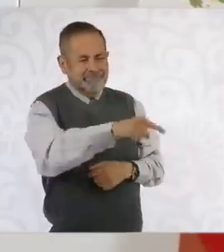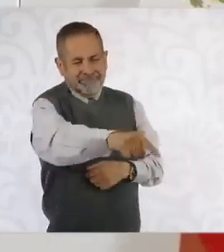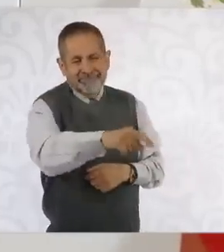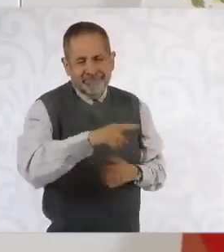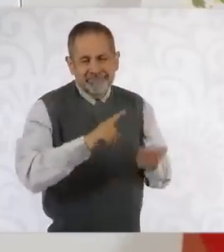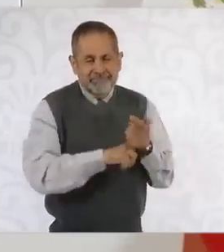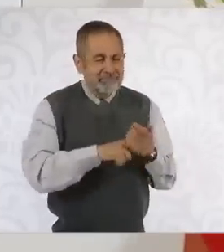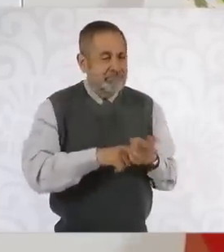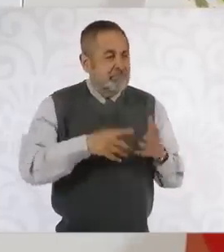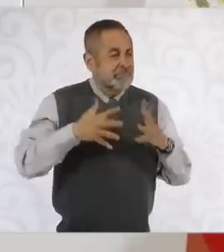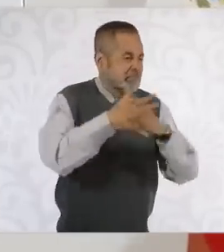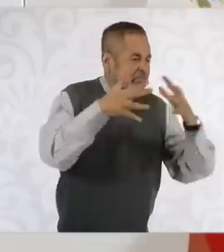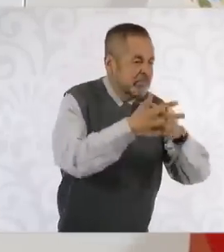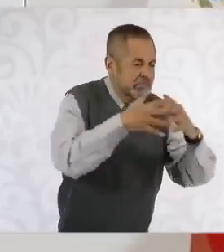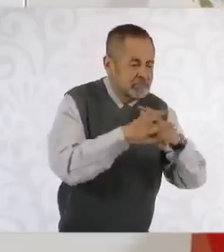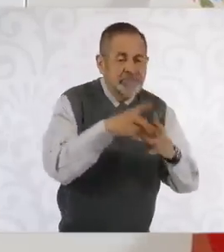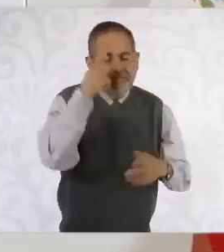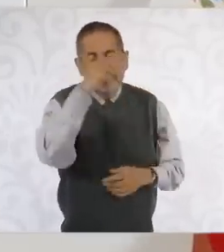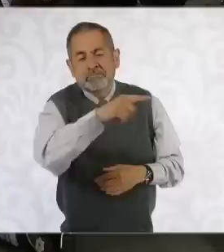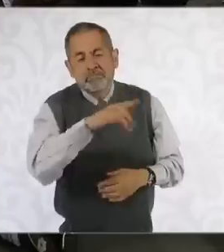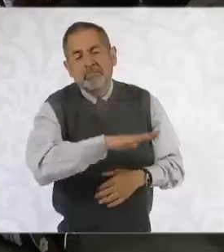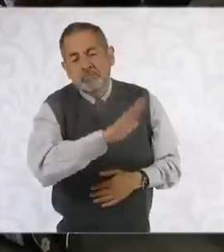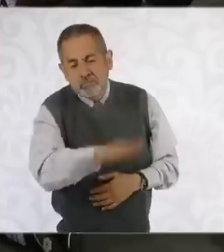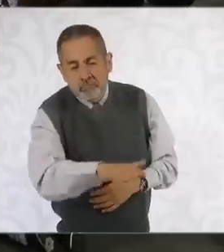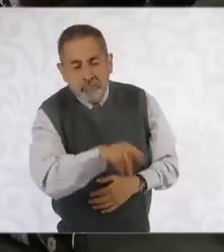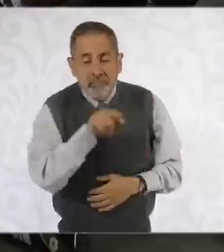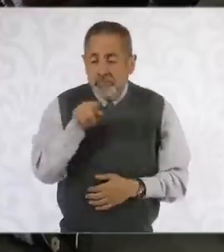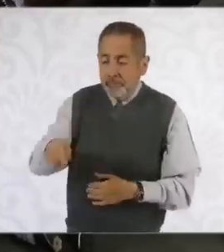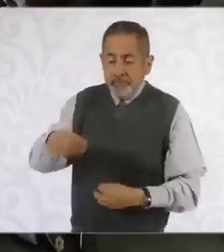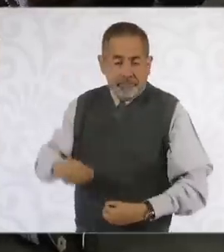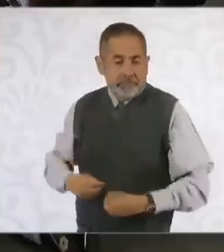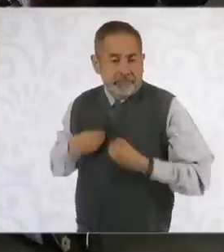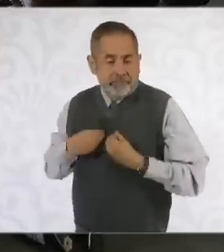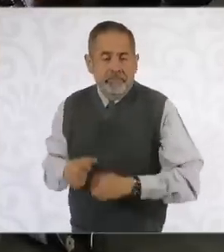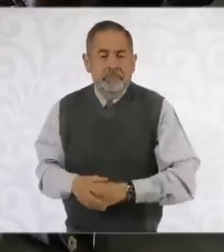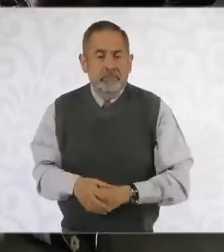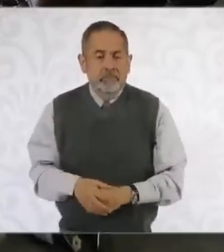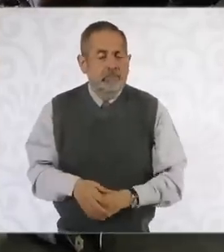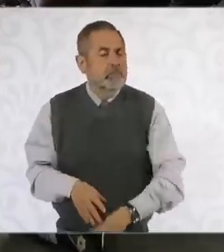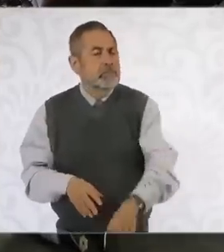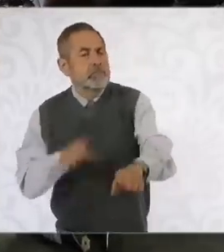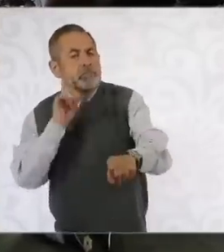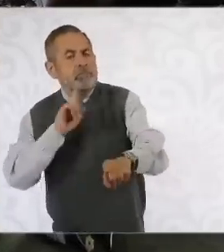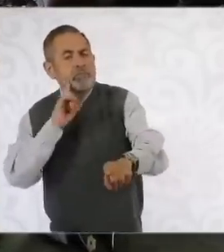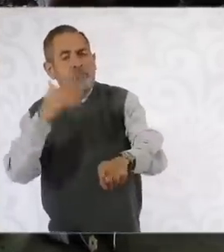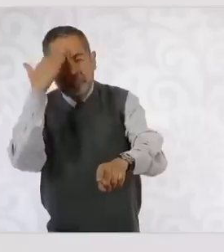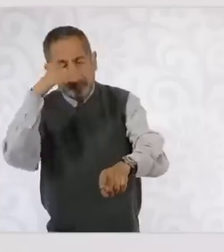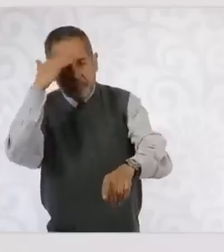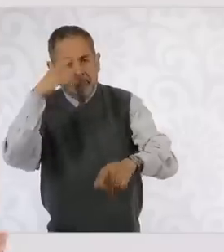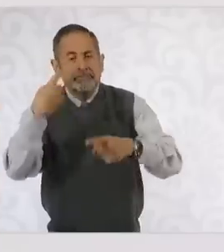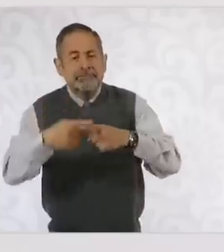destina dinero a las armas ya se sabe con quién se va a reunir En las reuniones fíjense que todavía